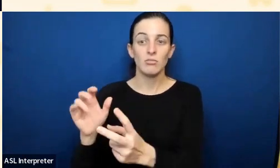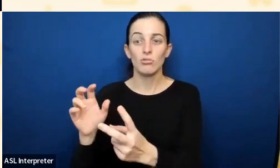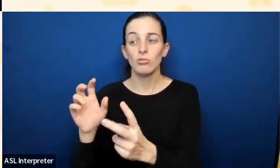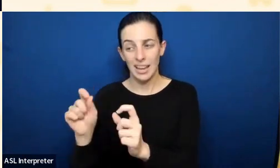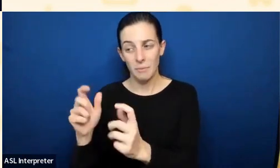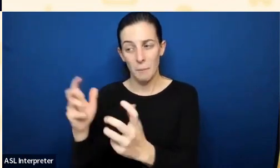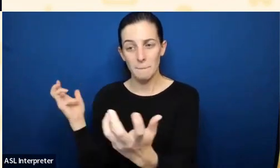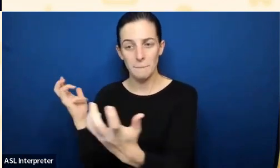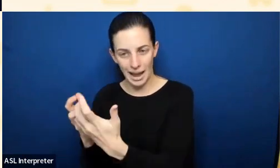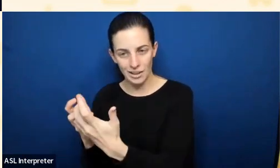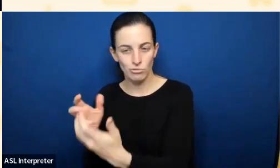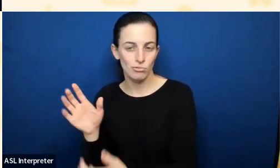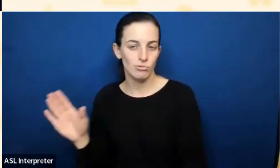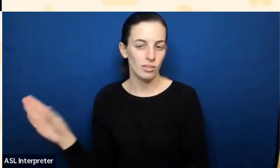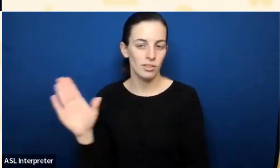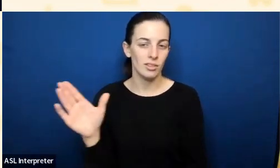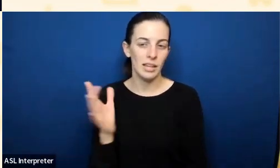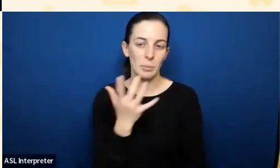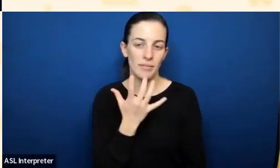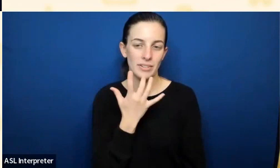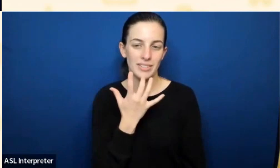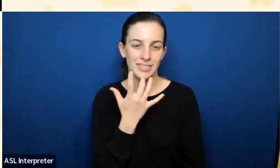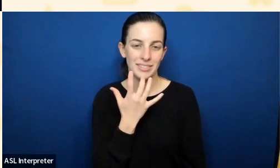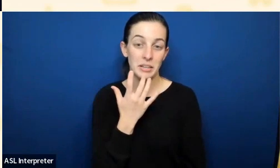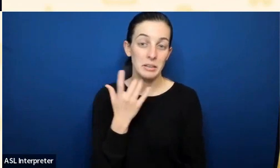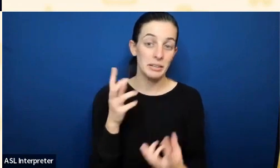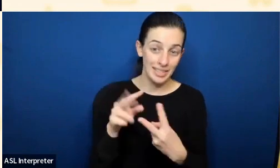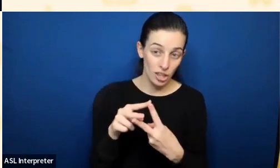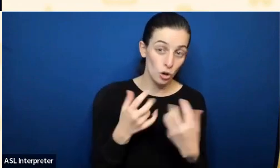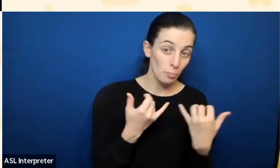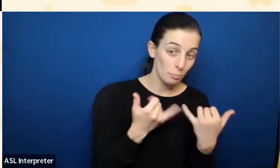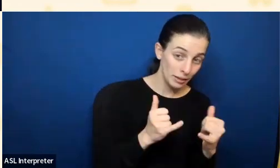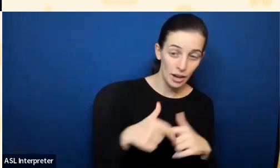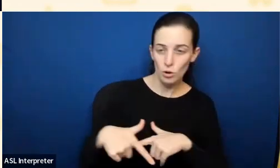Toda esta lógica que acabo de repasar es para la carga en la página.